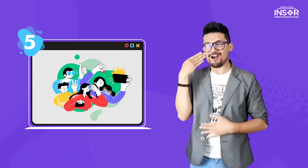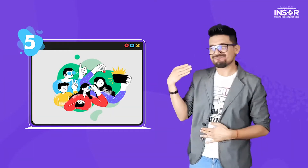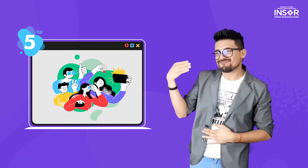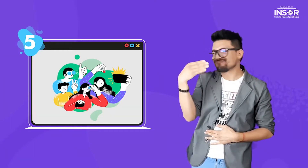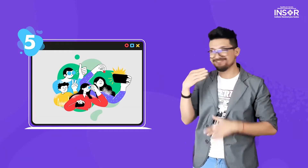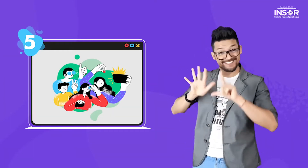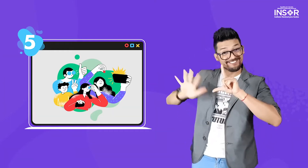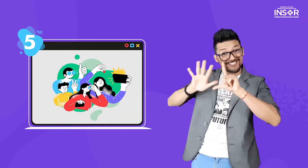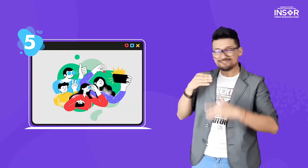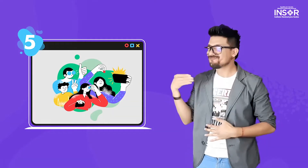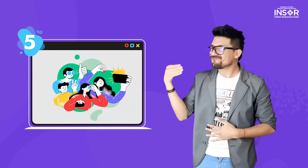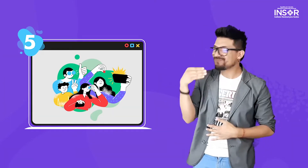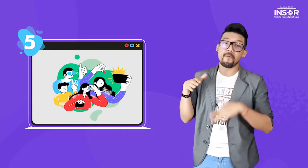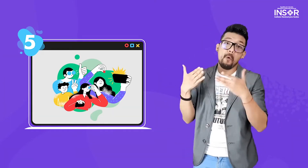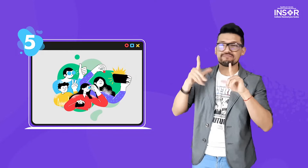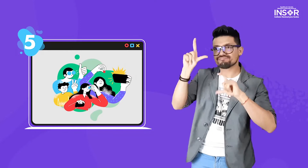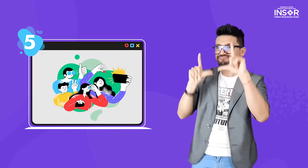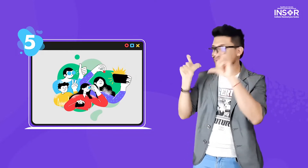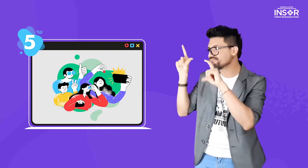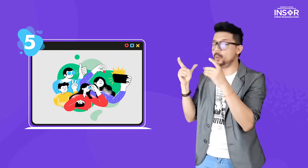Y toman fotos o graban algún video de la ocasión,